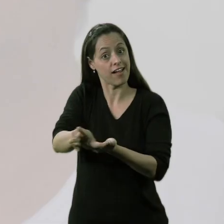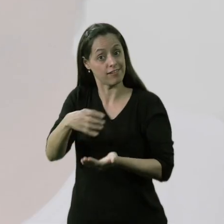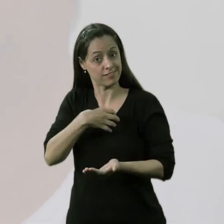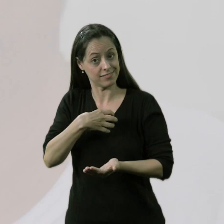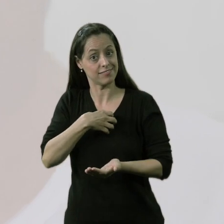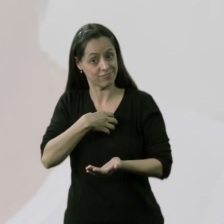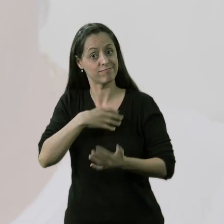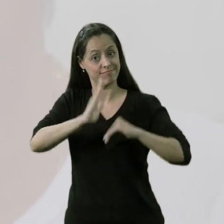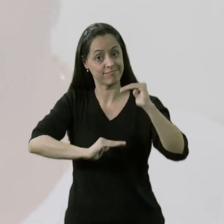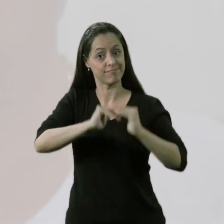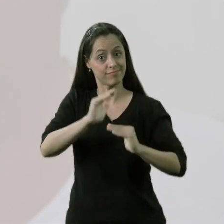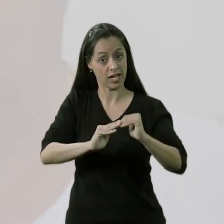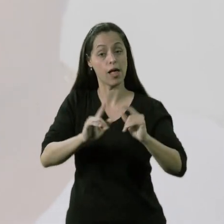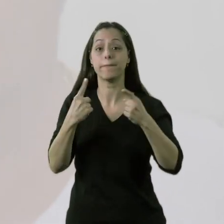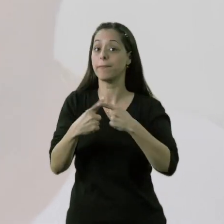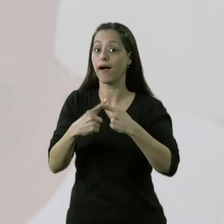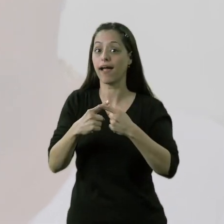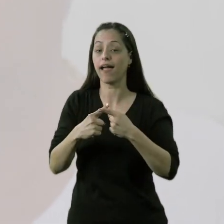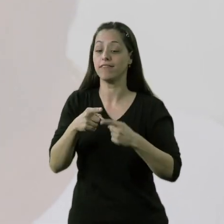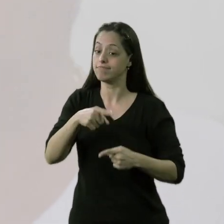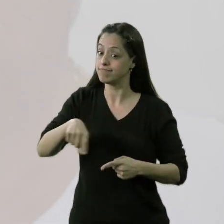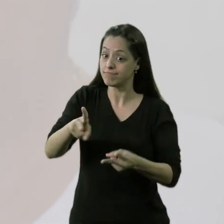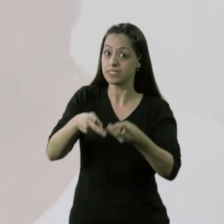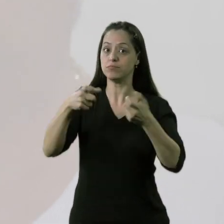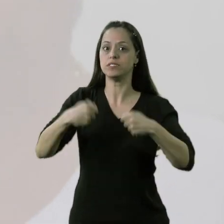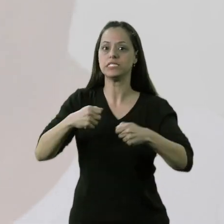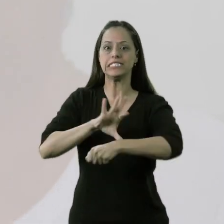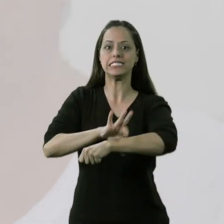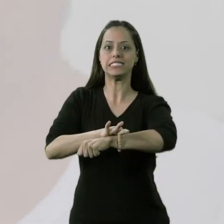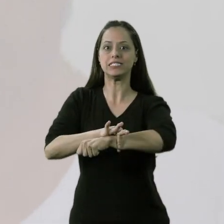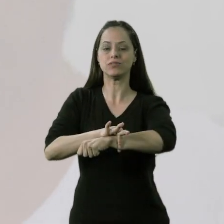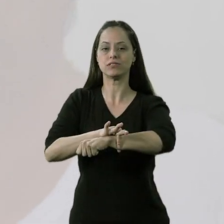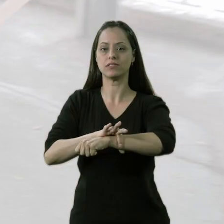Houve a questão da necessidade da segurança, e aí a gente passou a usar os próprios alunos,